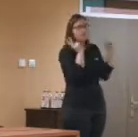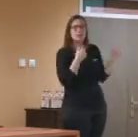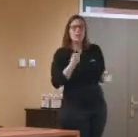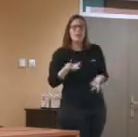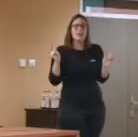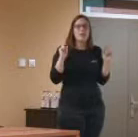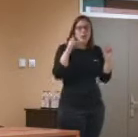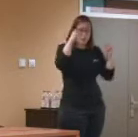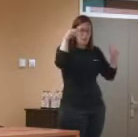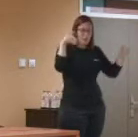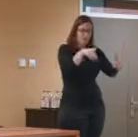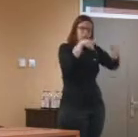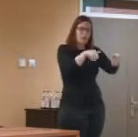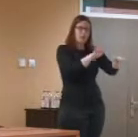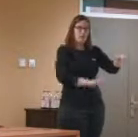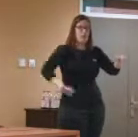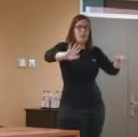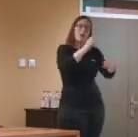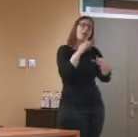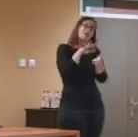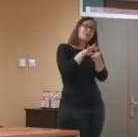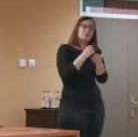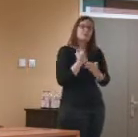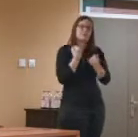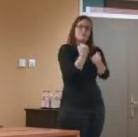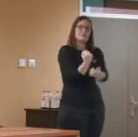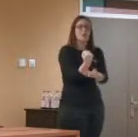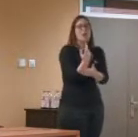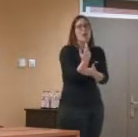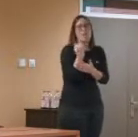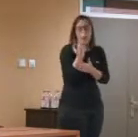estén para servir al poder. Y eso es lo que se creó